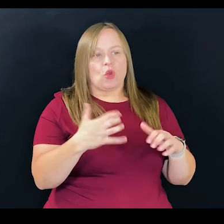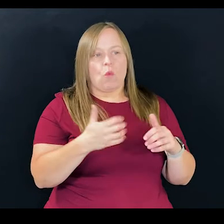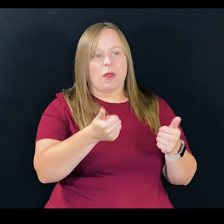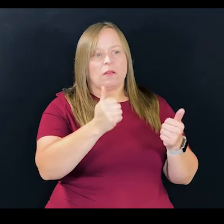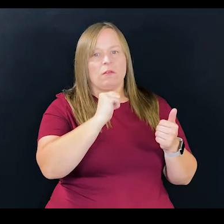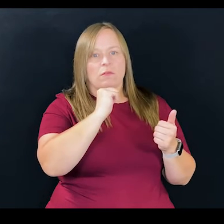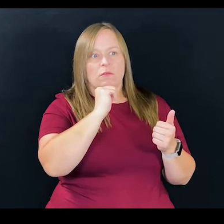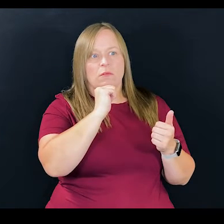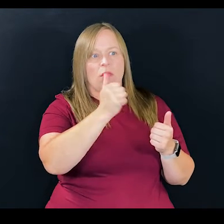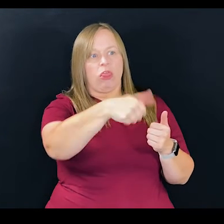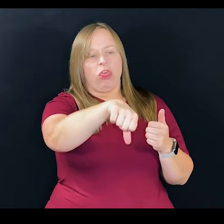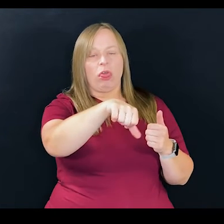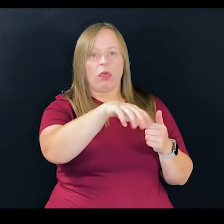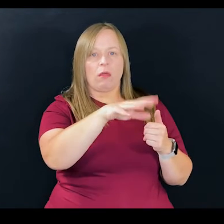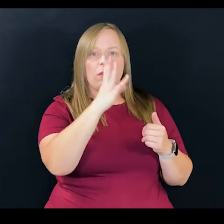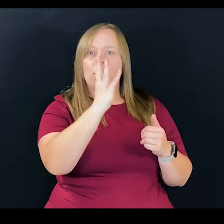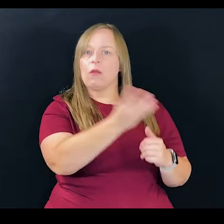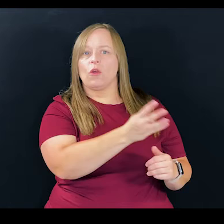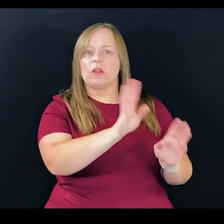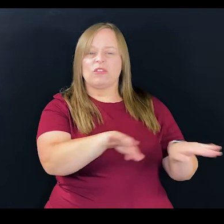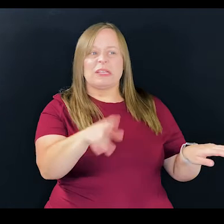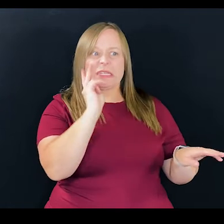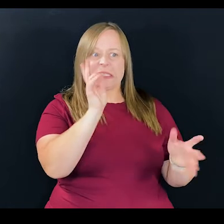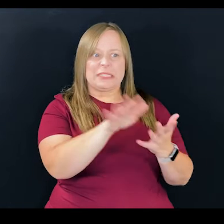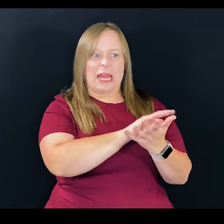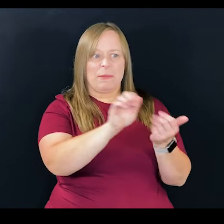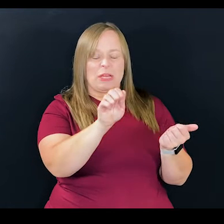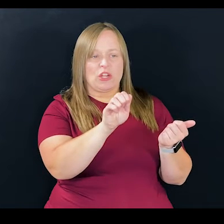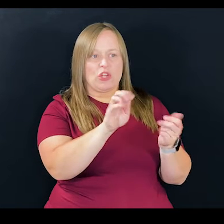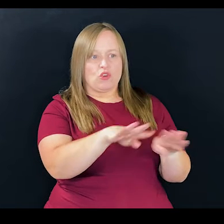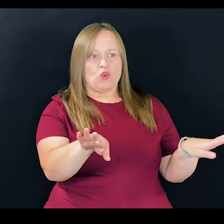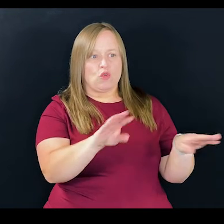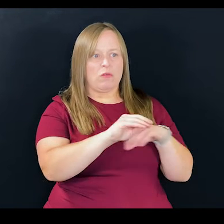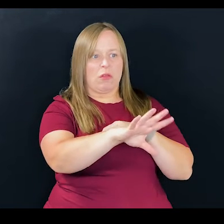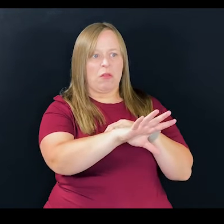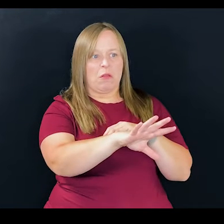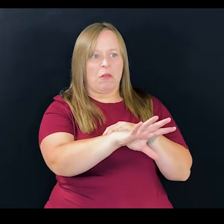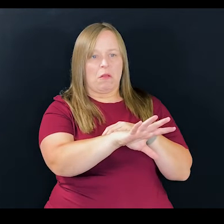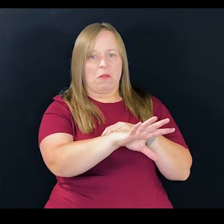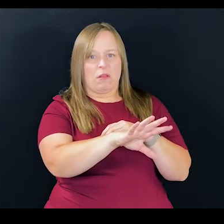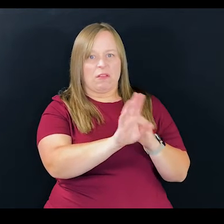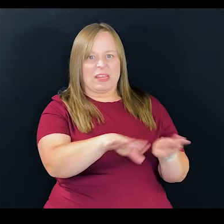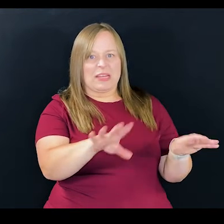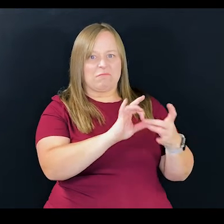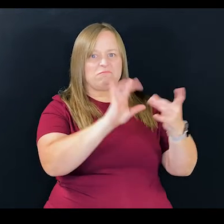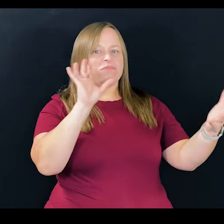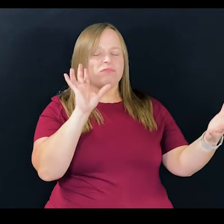que no quieren rechazar a sus hijos y ven el daño que le hacen a sus hijos